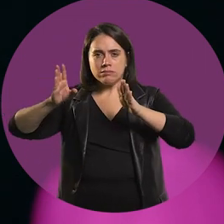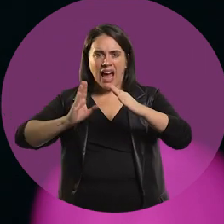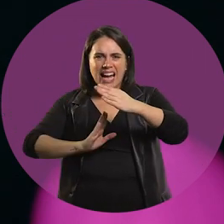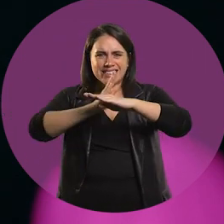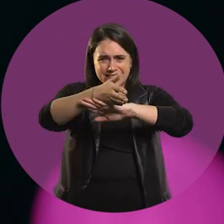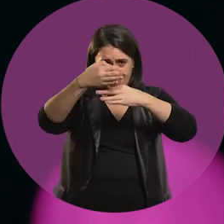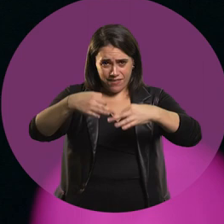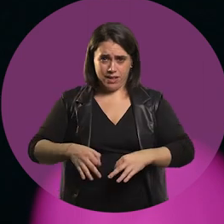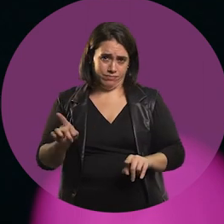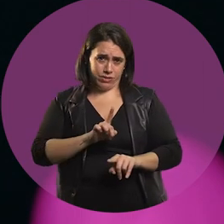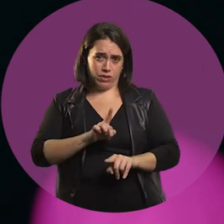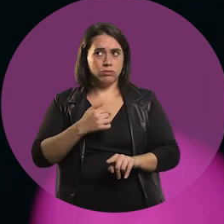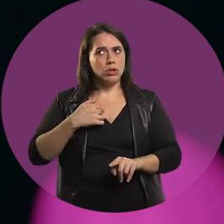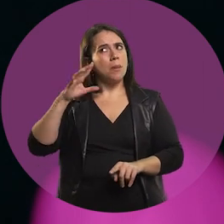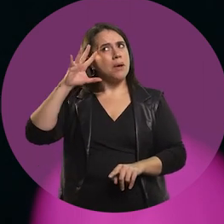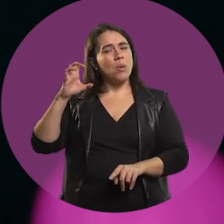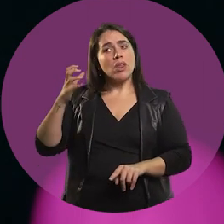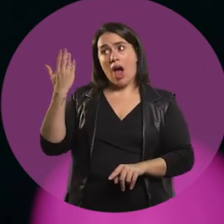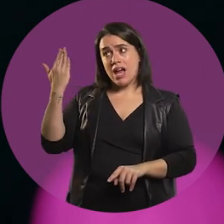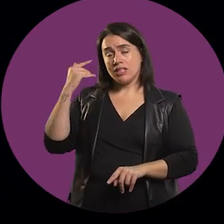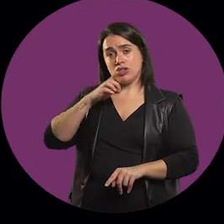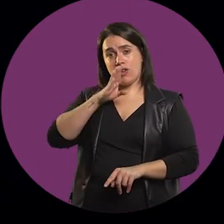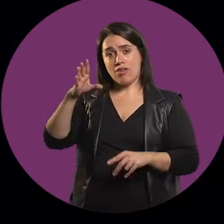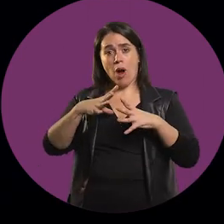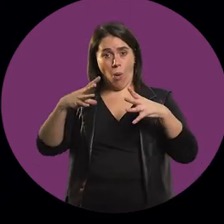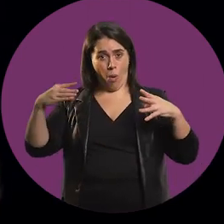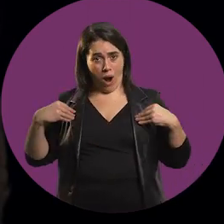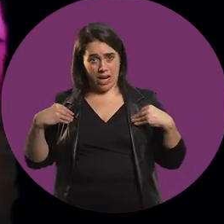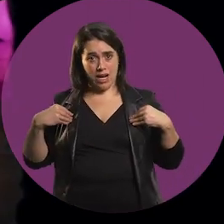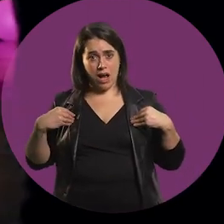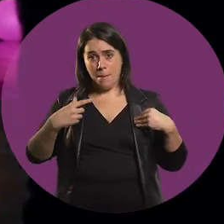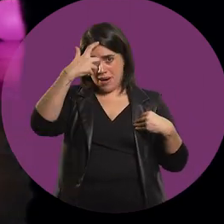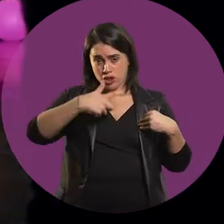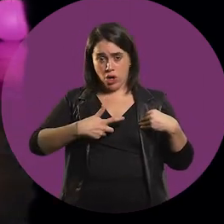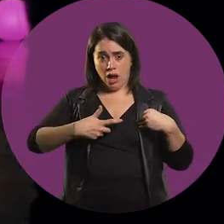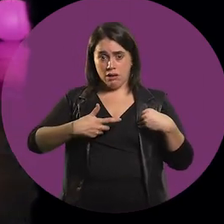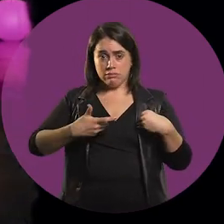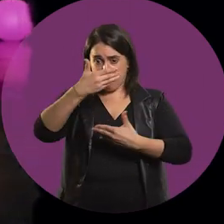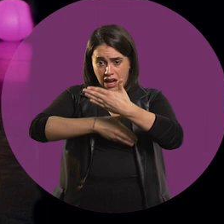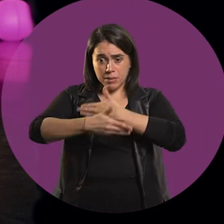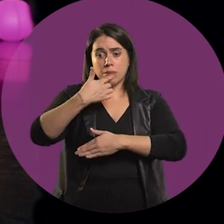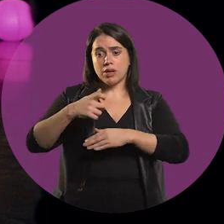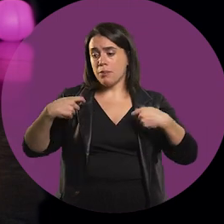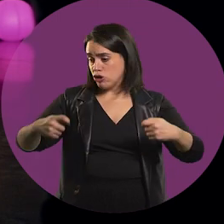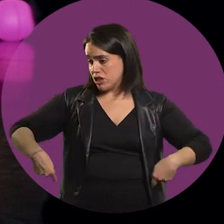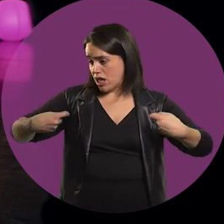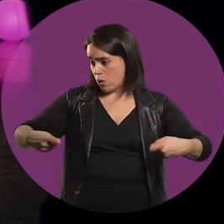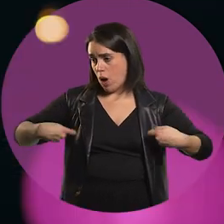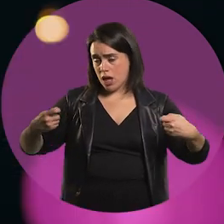Yo pienso, por ejemplo, que una persona en silla de ruedas no habría podido estudiar con mucha facilidad en la escuela a la que fui,